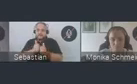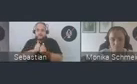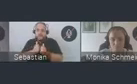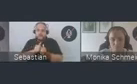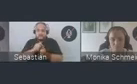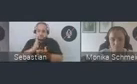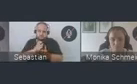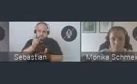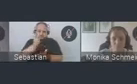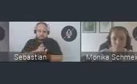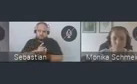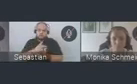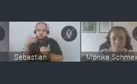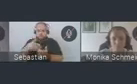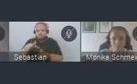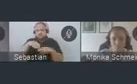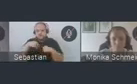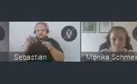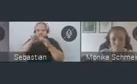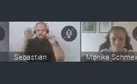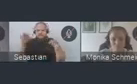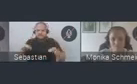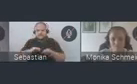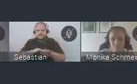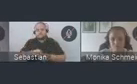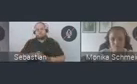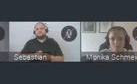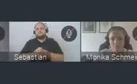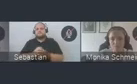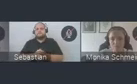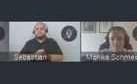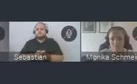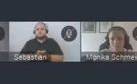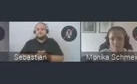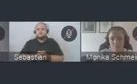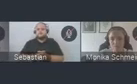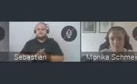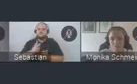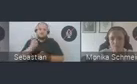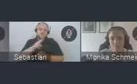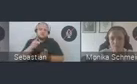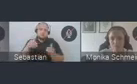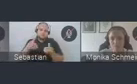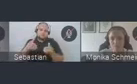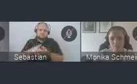będzie można też uzyskać certyfikat, więc takie będą dwie możliwości. Odpowiadając na pytanie -